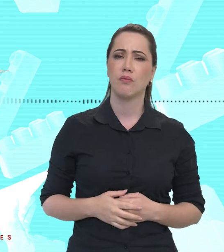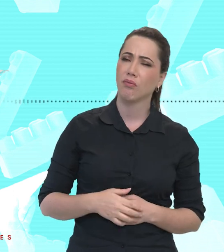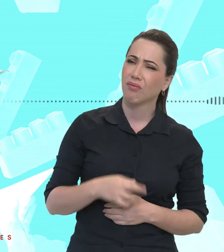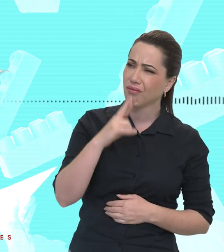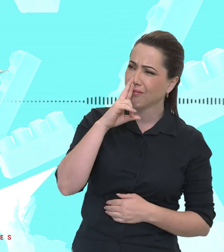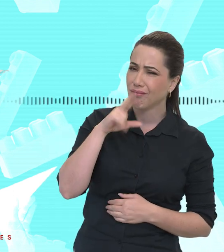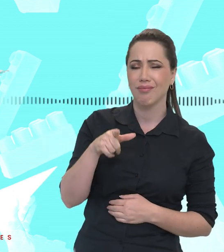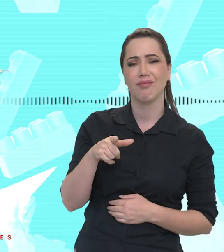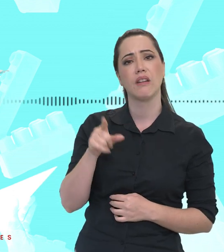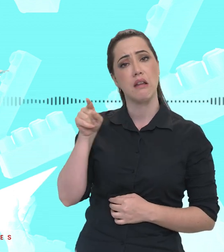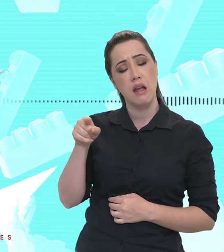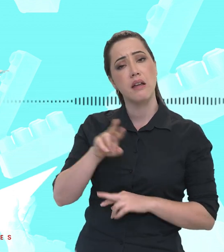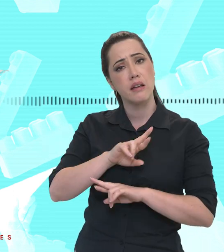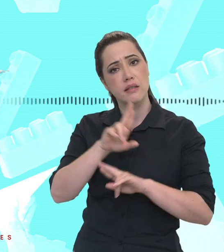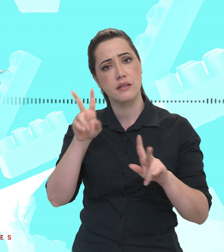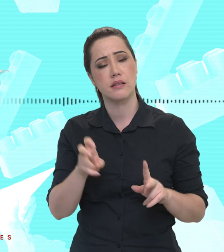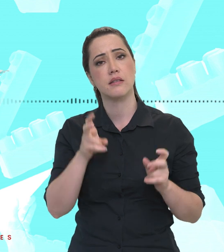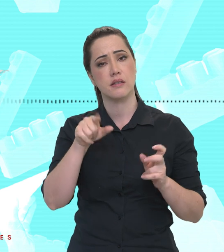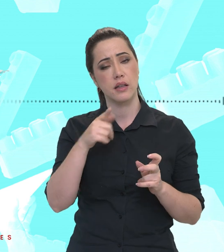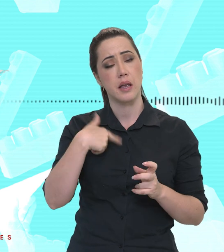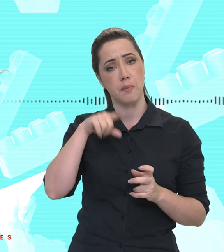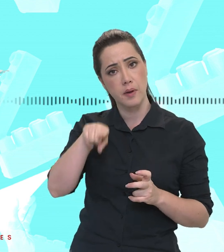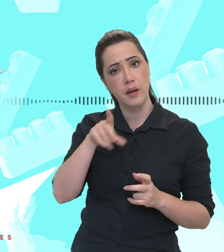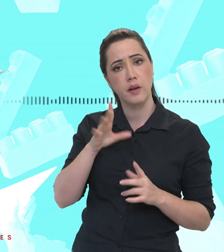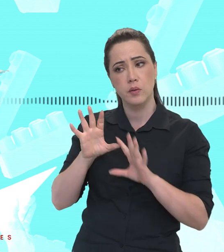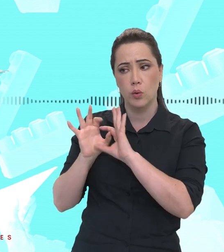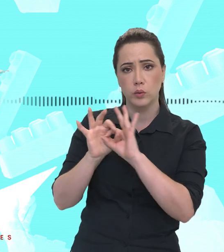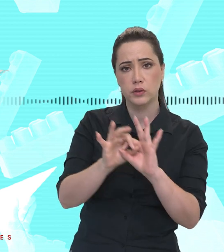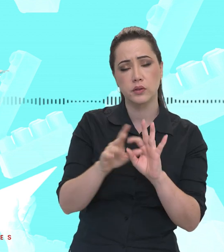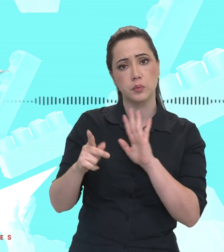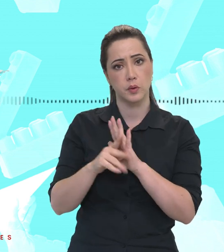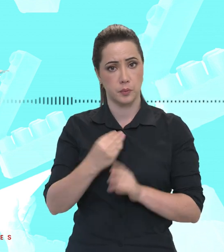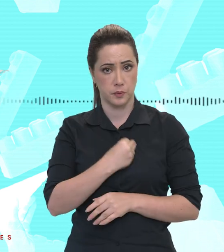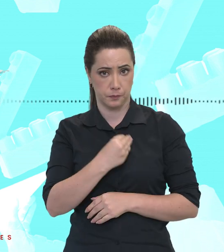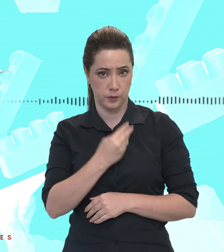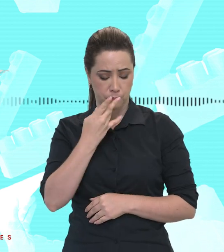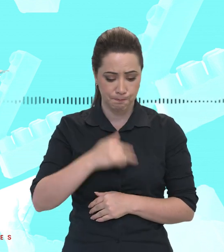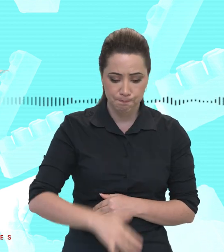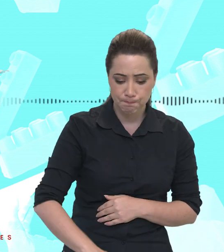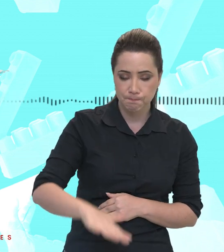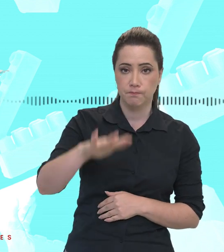[Leyberson] Inadequada. É com esse adjetivo que Alana Yaponirah define as questões que a acompanham desde criança. [música ao fundo para de tocar] 🎶